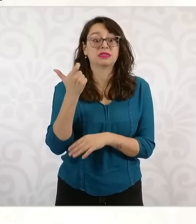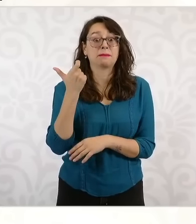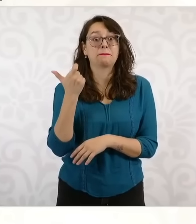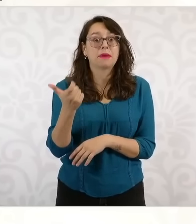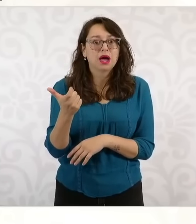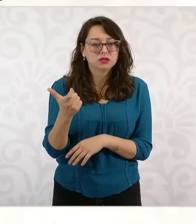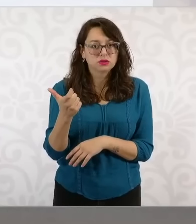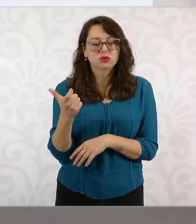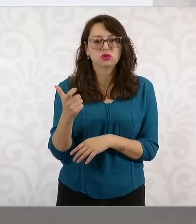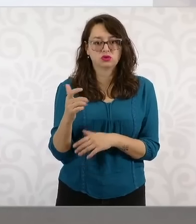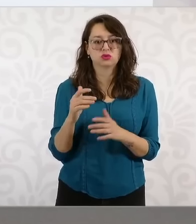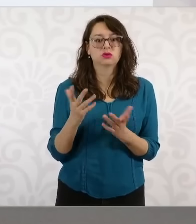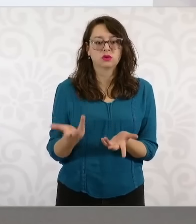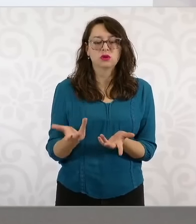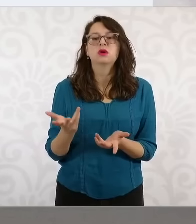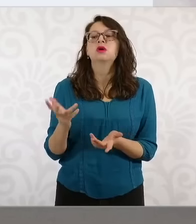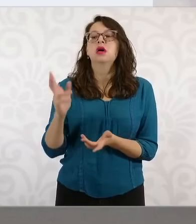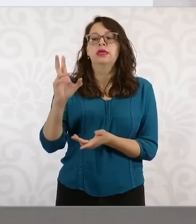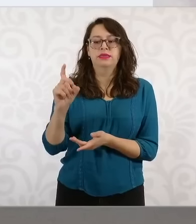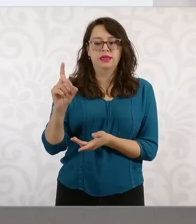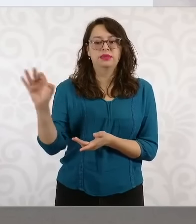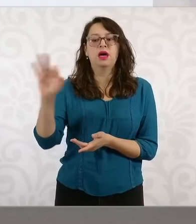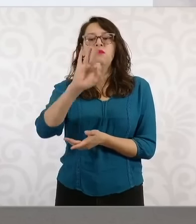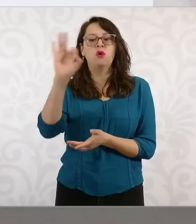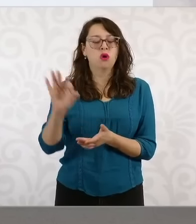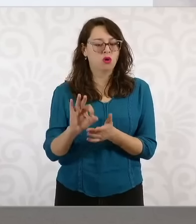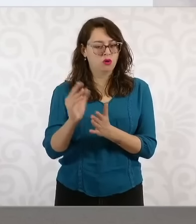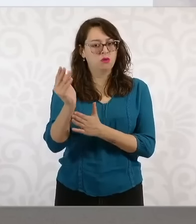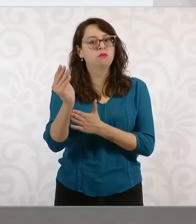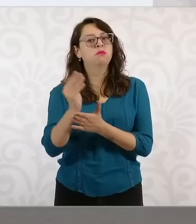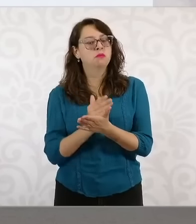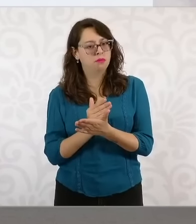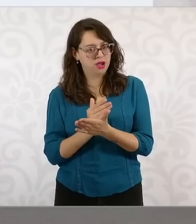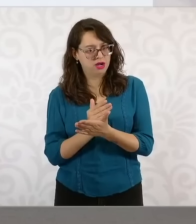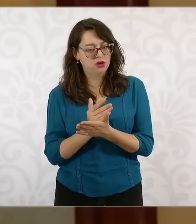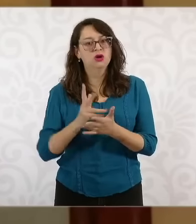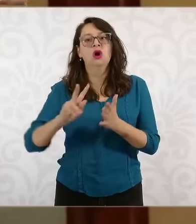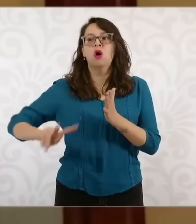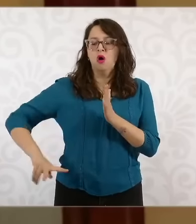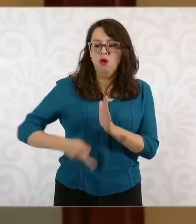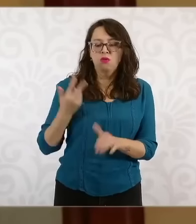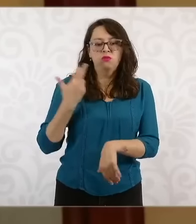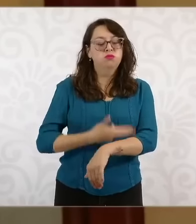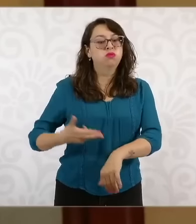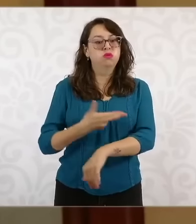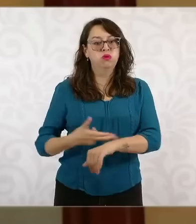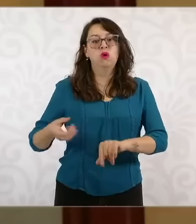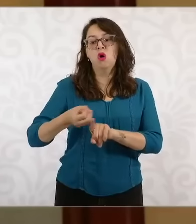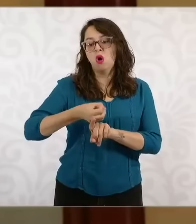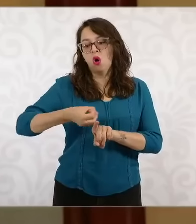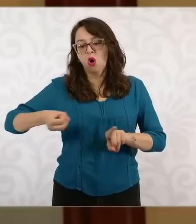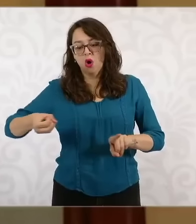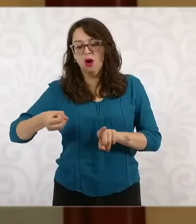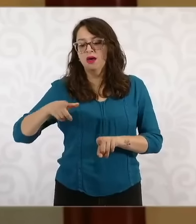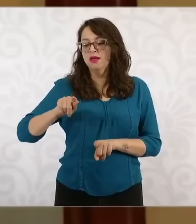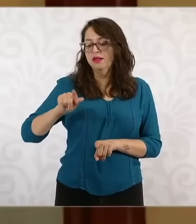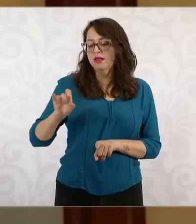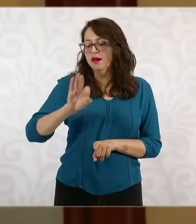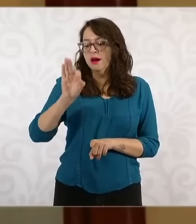de descuento del 30% del monto de su deuda y una reestructuración del 70% del remanente.